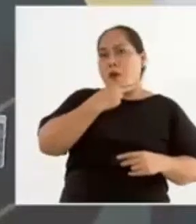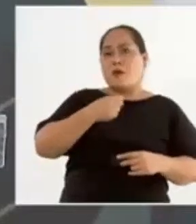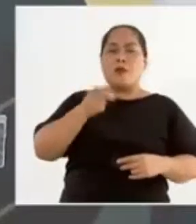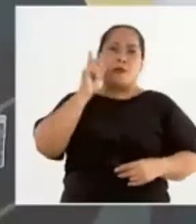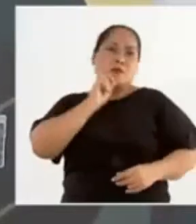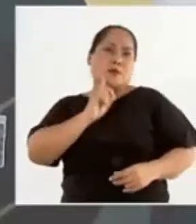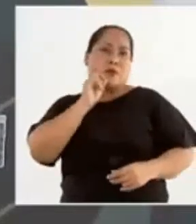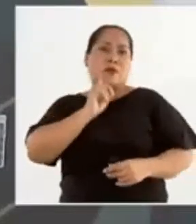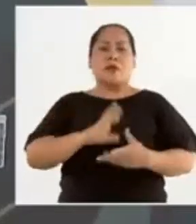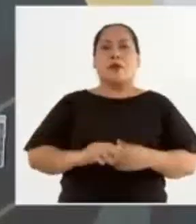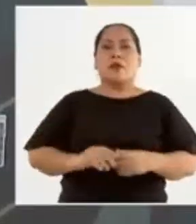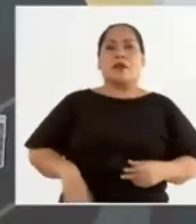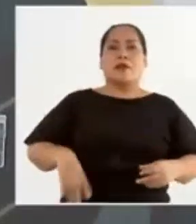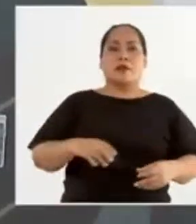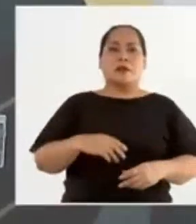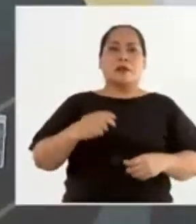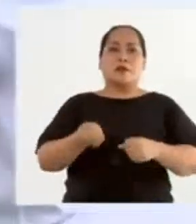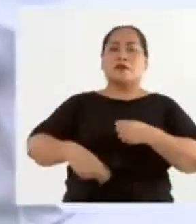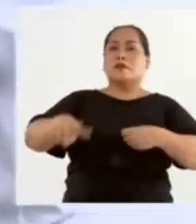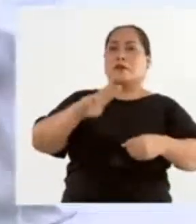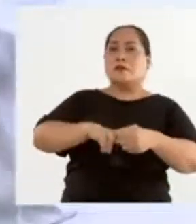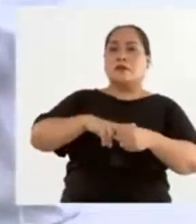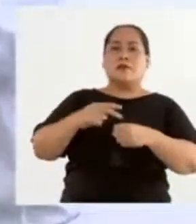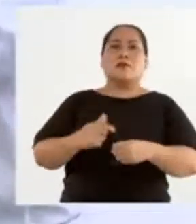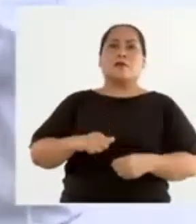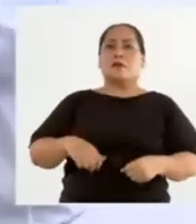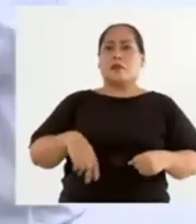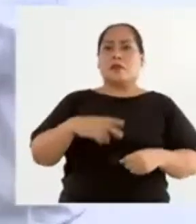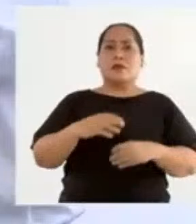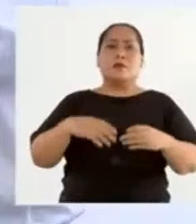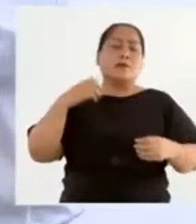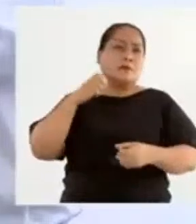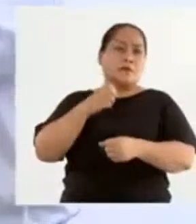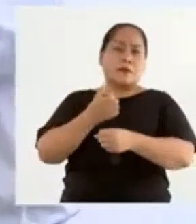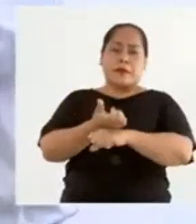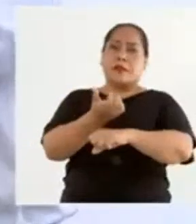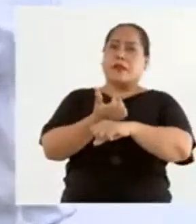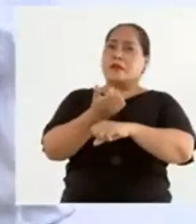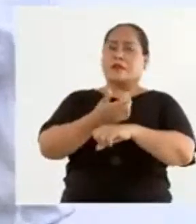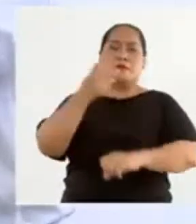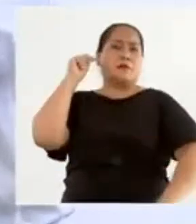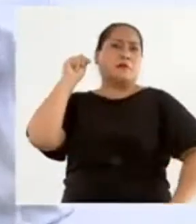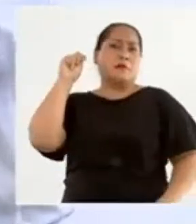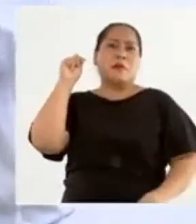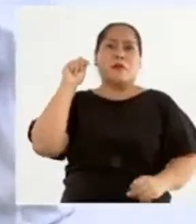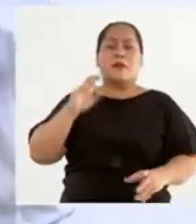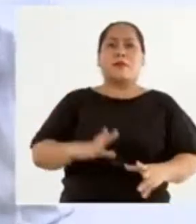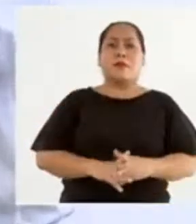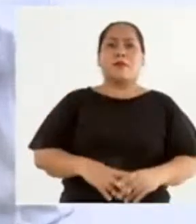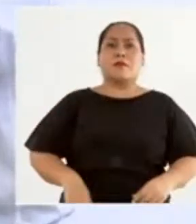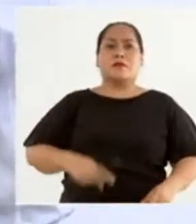los hospitales y centros de salud de la entidad. Saludo a los representantes de los poderes